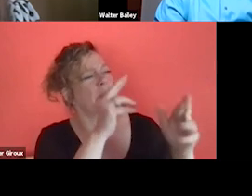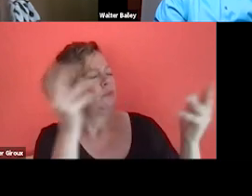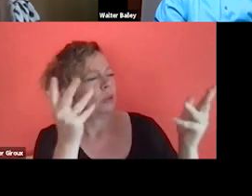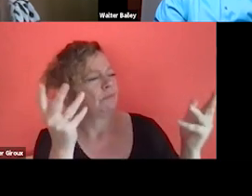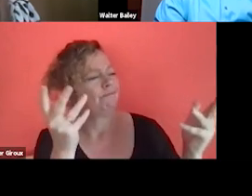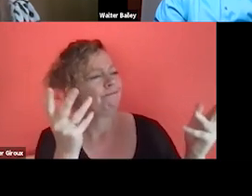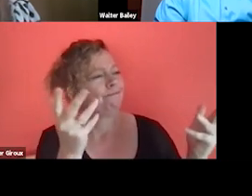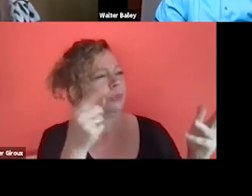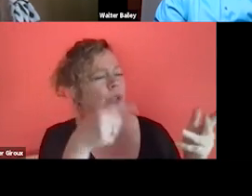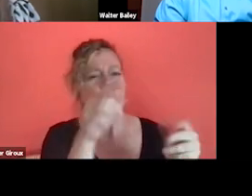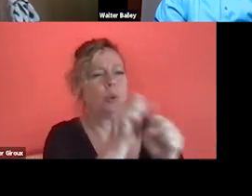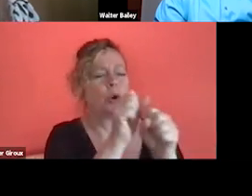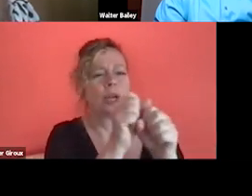a todos ustedes trabajando para conectarse con ellos?